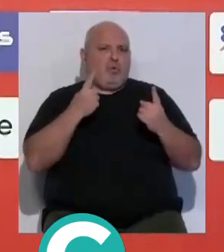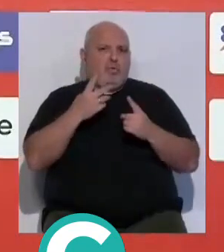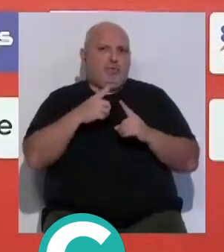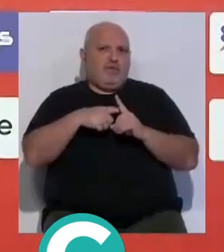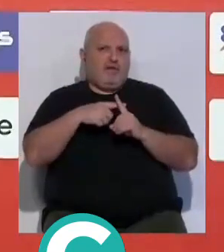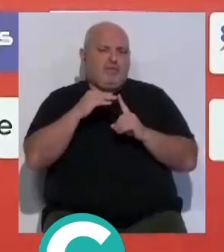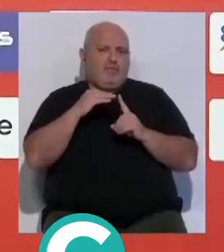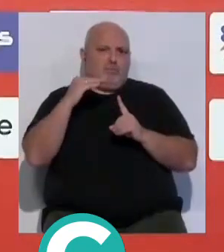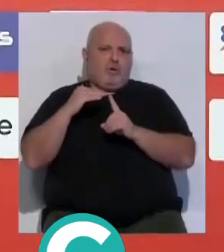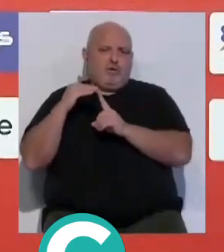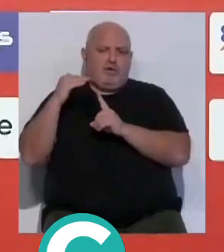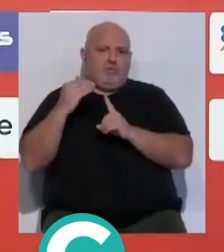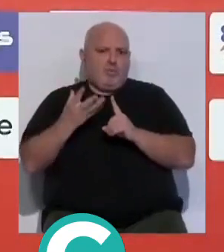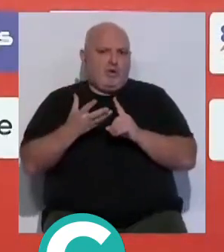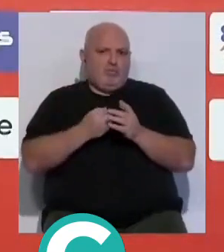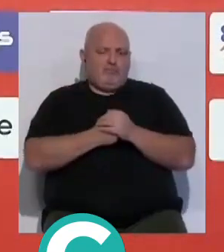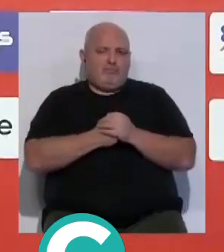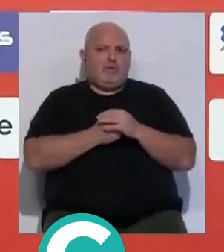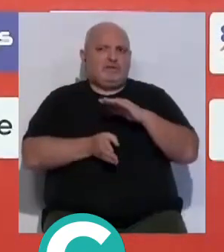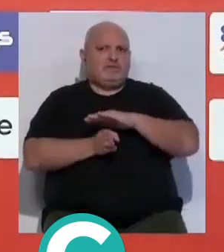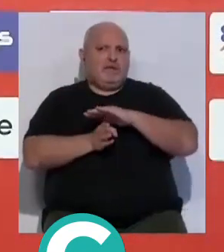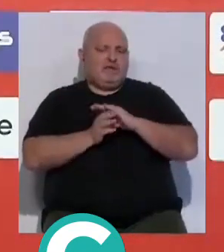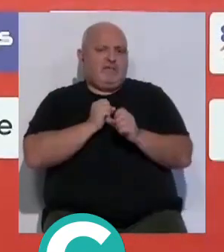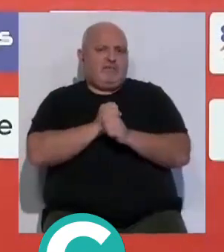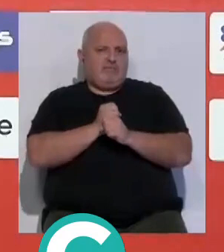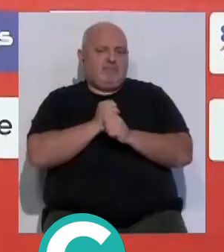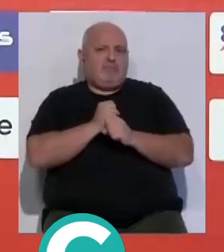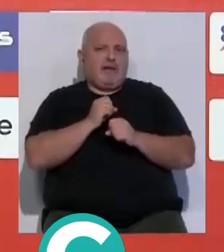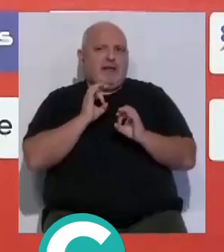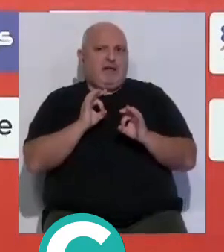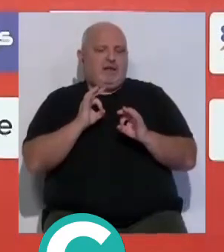nivel muy bueno y tenemos que seguir trabajando y exigiéndonos porque eso es lo más importante